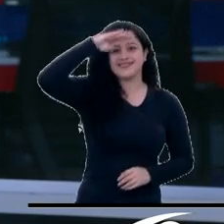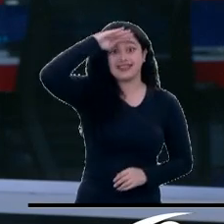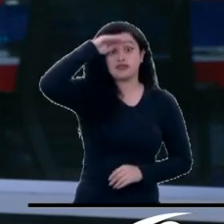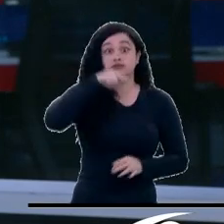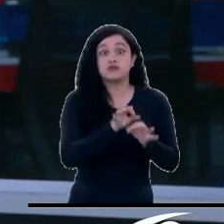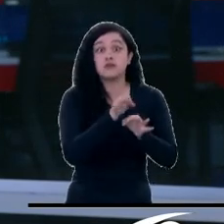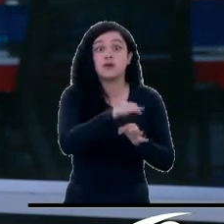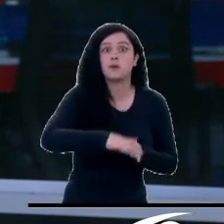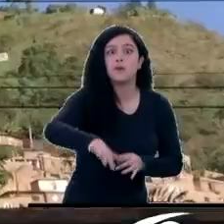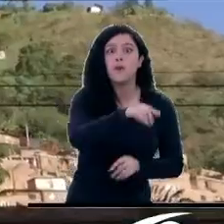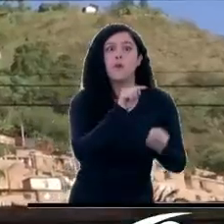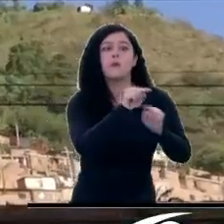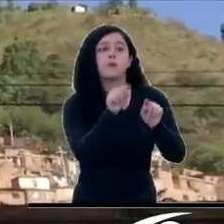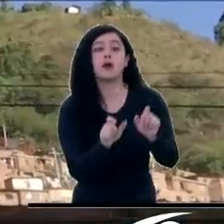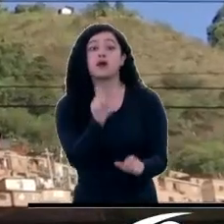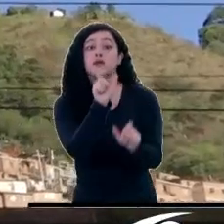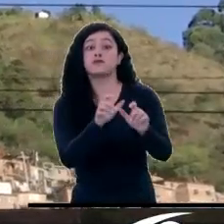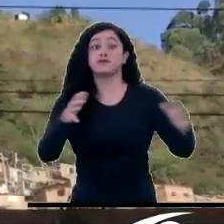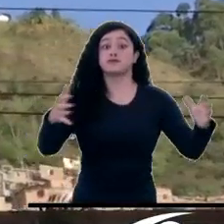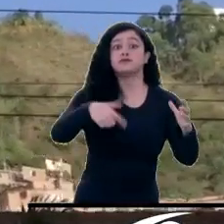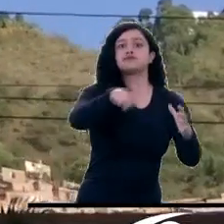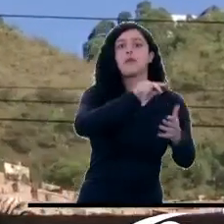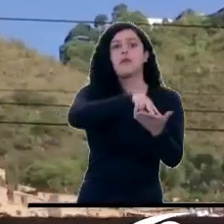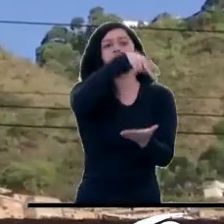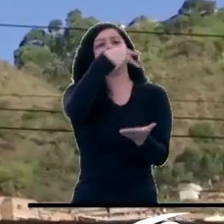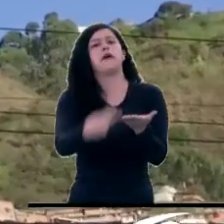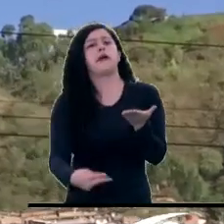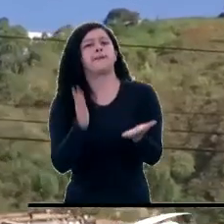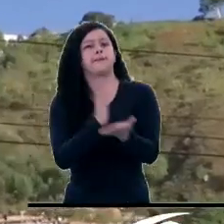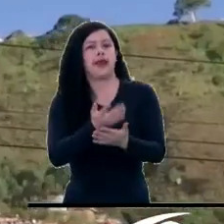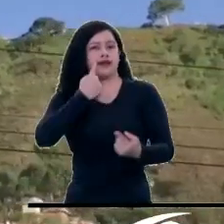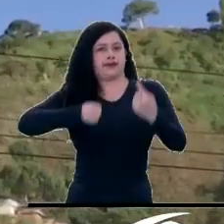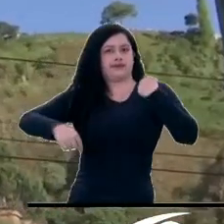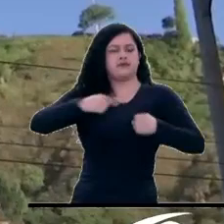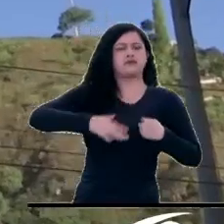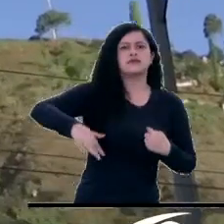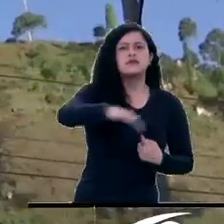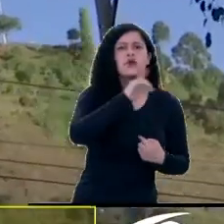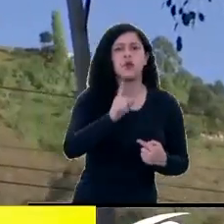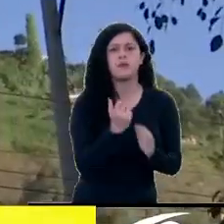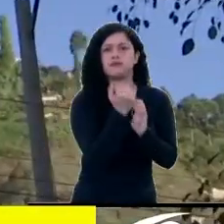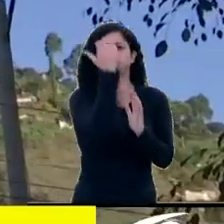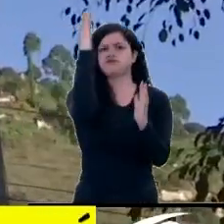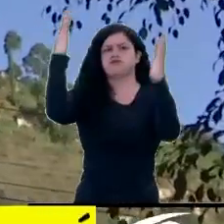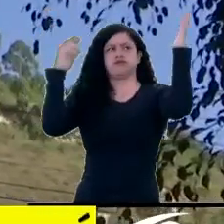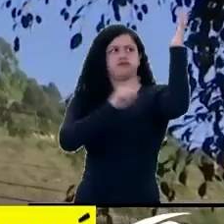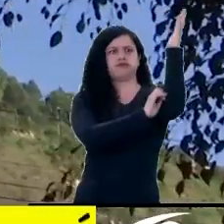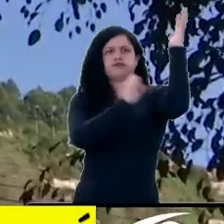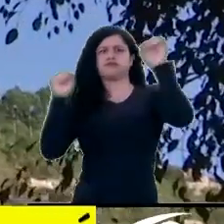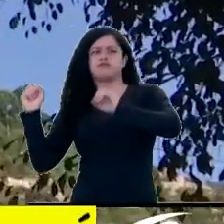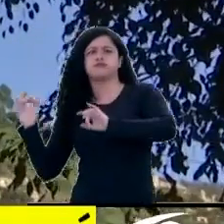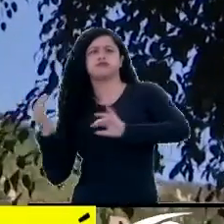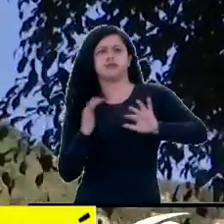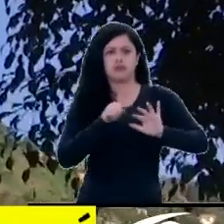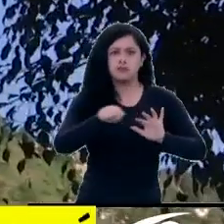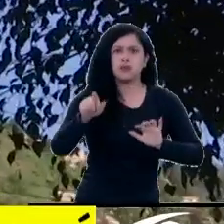))) un doble asalto se registró en el parque Arví en Medellín en las últimas horas, cinco